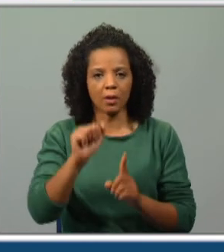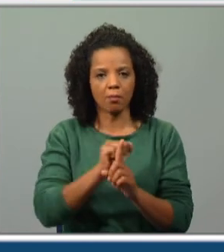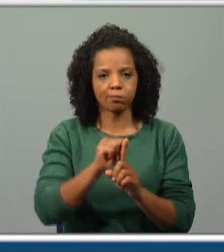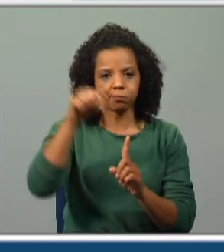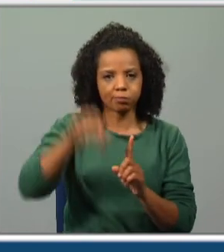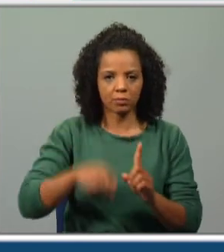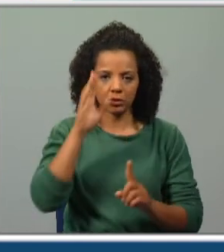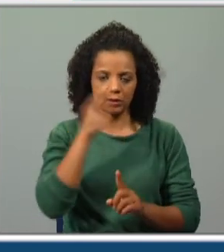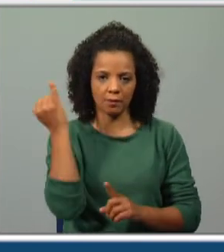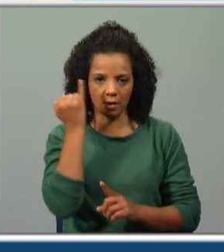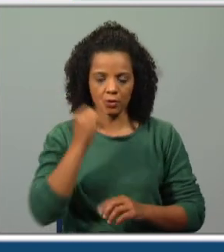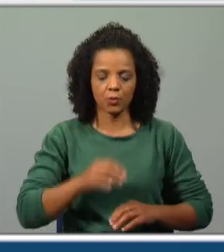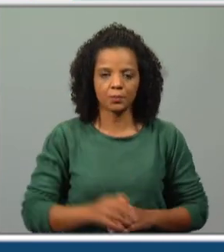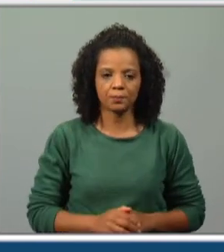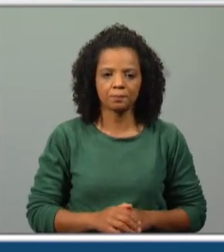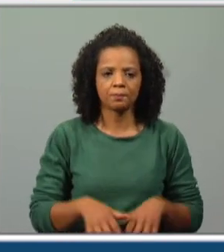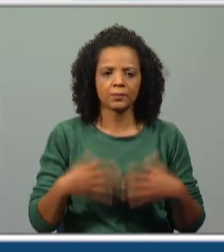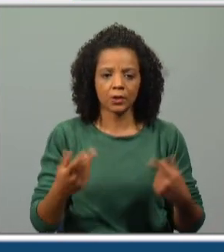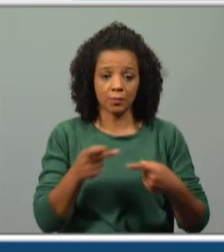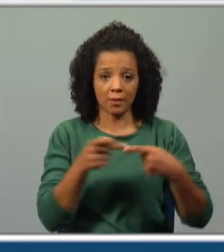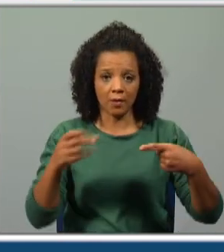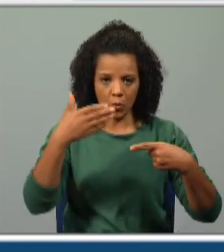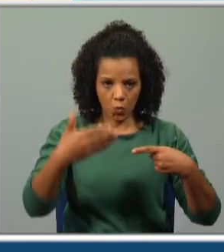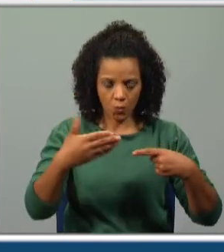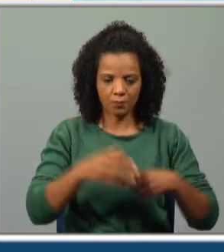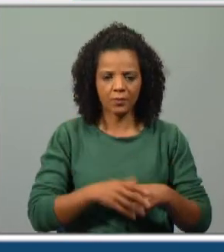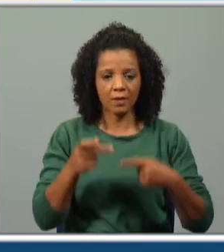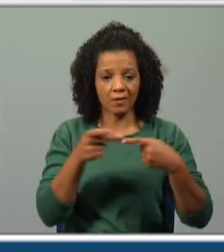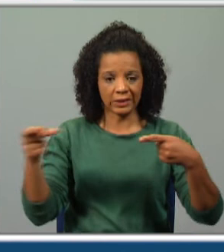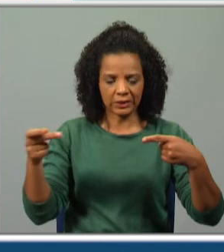falsas já de seguida então a expressão serve a sublimemente Leal evidenciar 已經是假的那麼表達式忠於證據